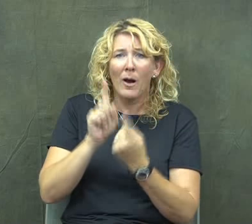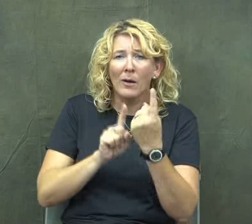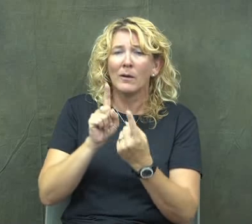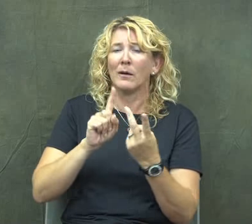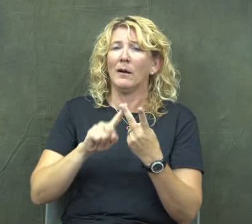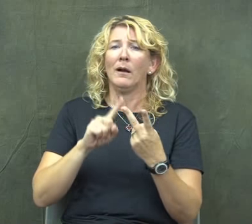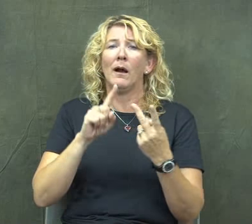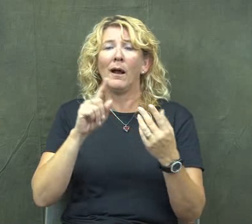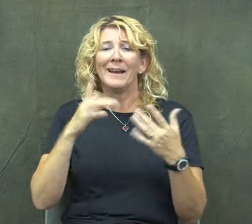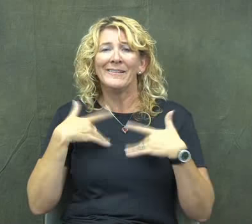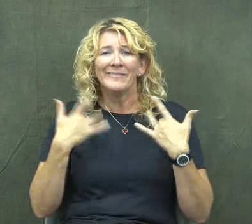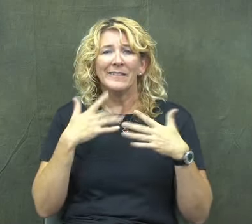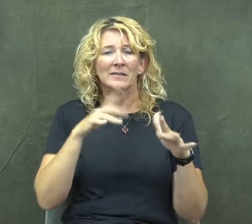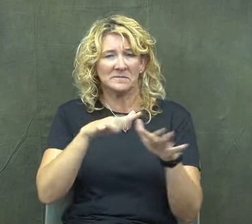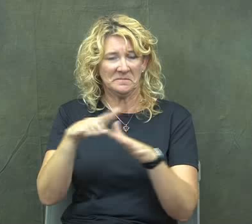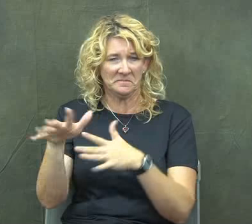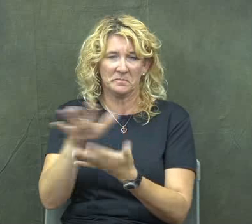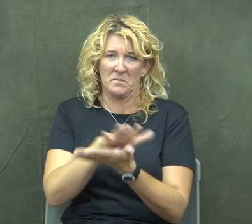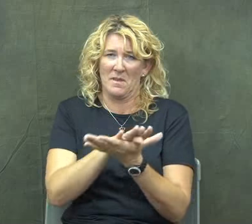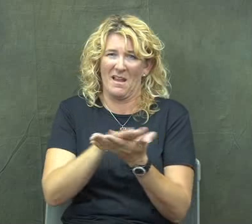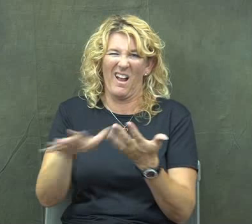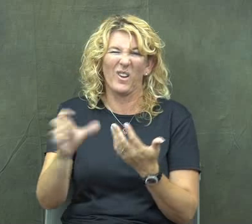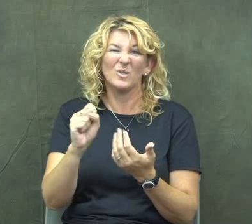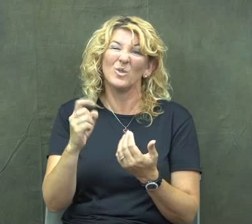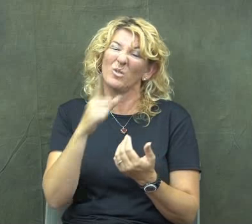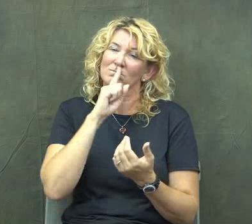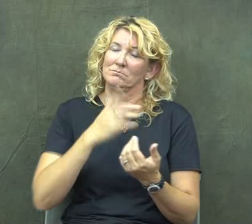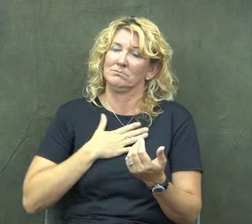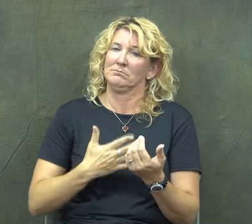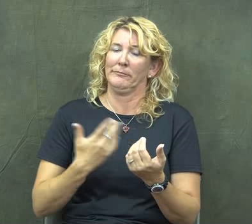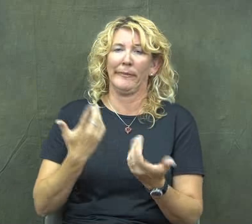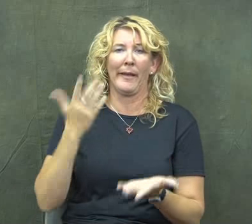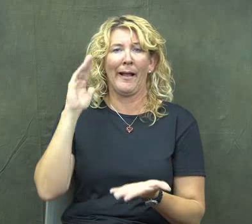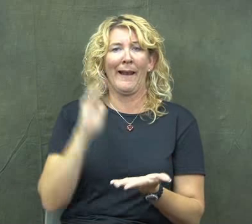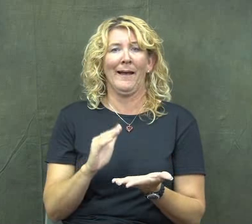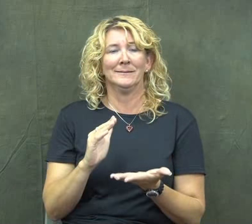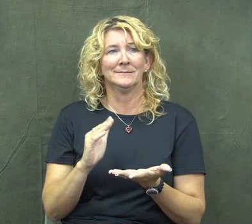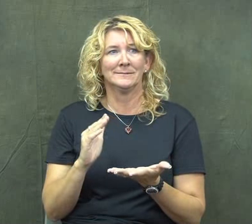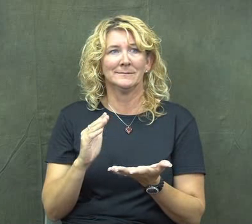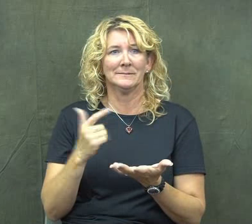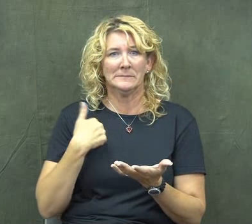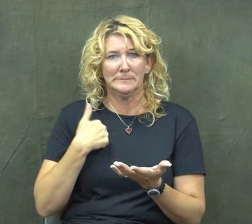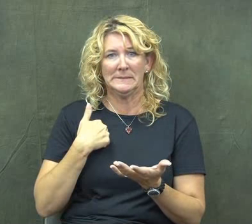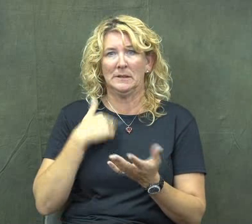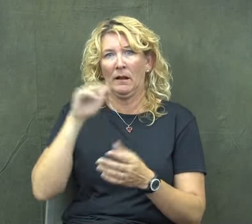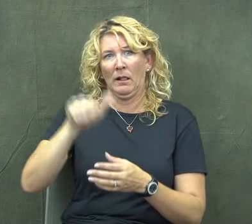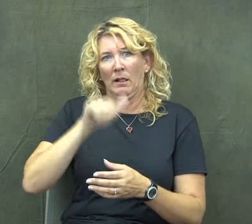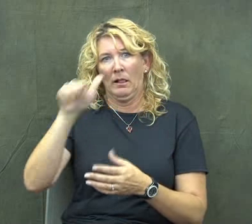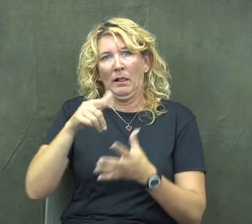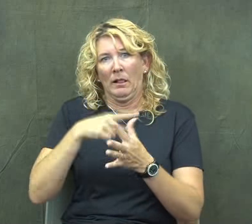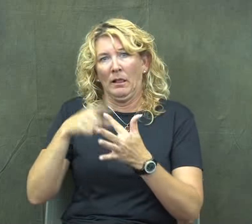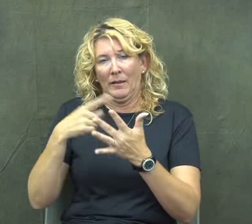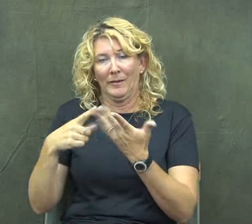cómo trabajar con estudiantes individualmente. Y fue muy bueno. Y fue menos mi tener que abogar